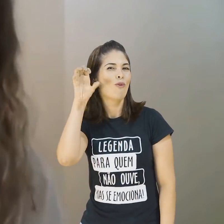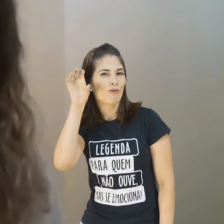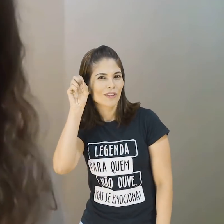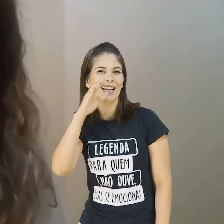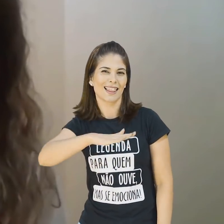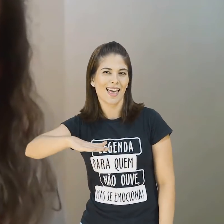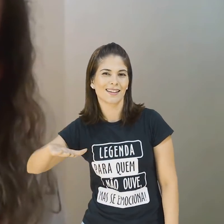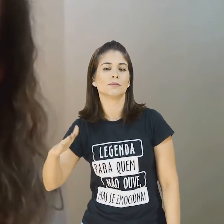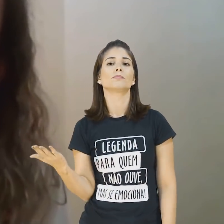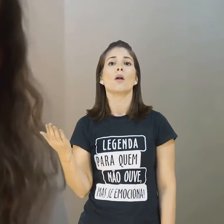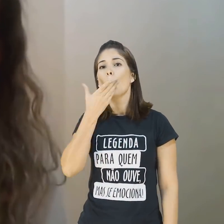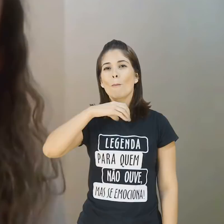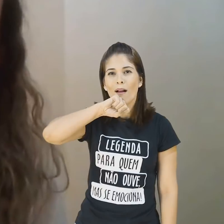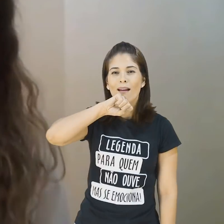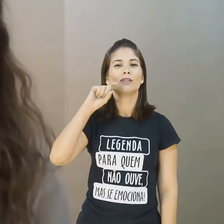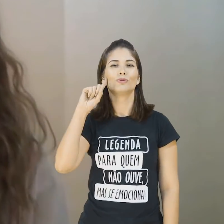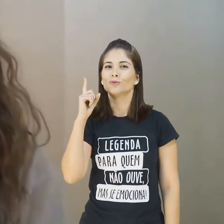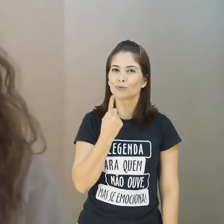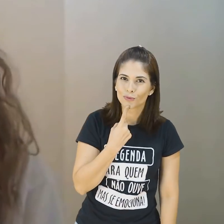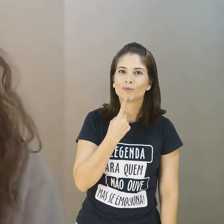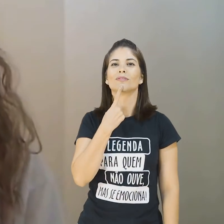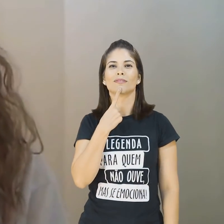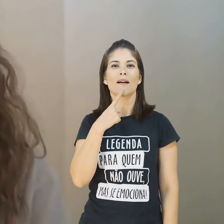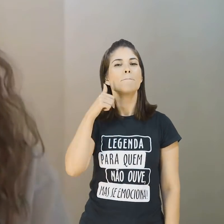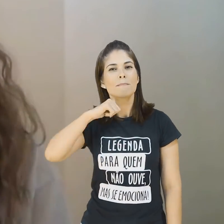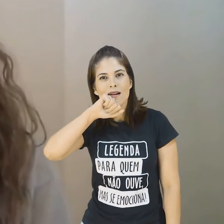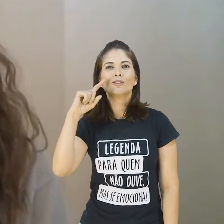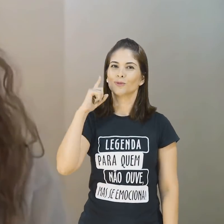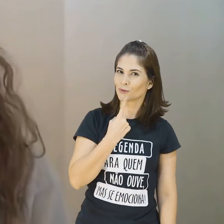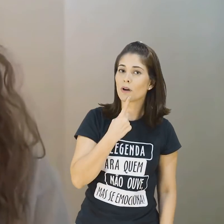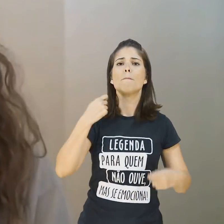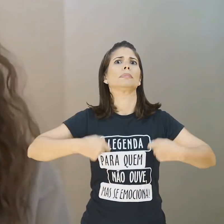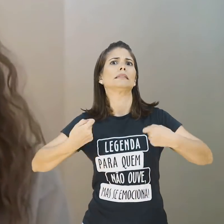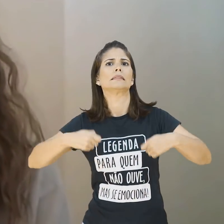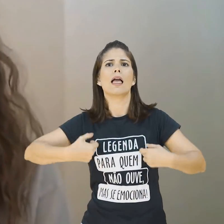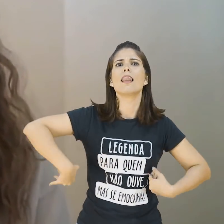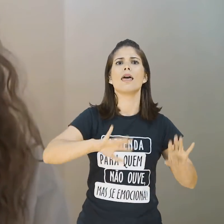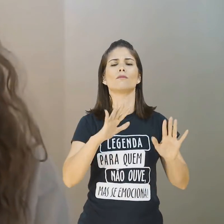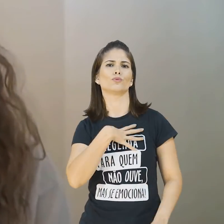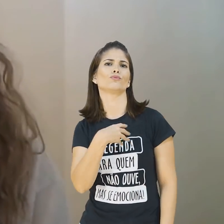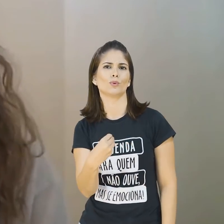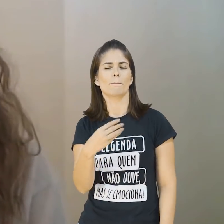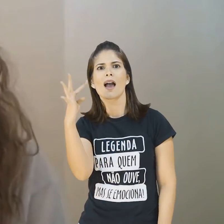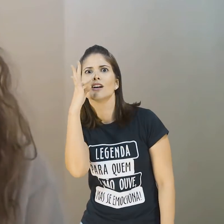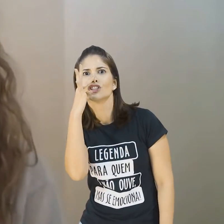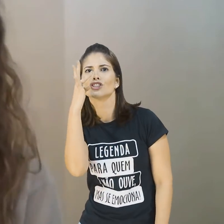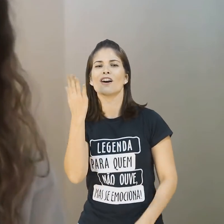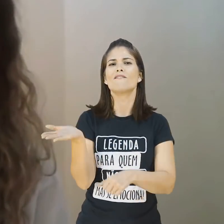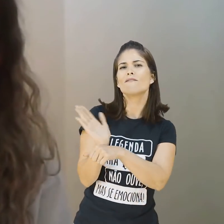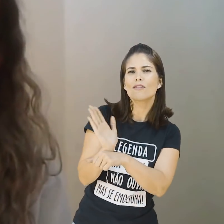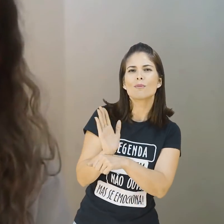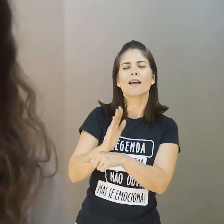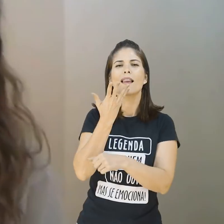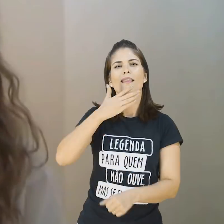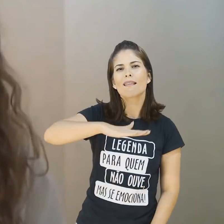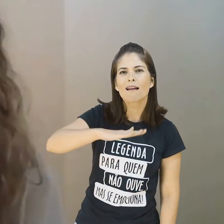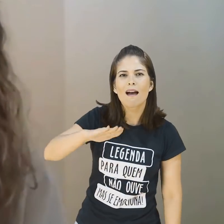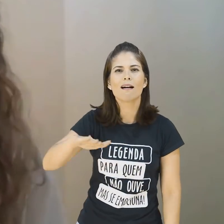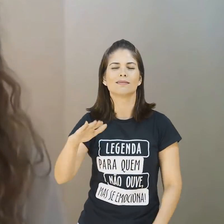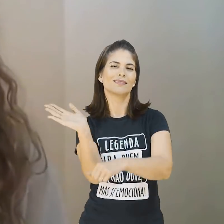Os pais precisam levar os filhos para assistir filmes infantis no cinema. Os pais têm que acompanhar